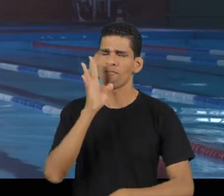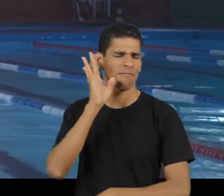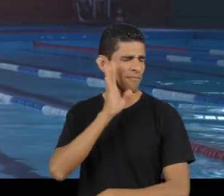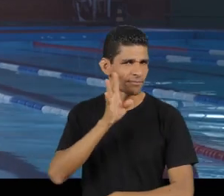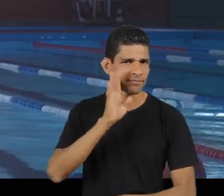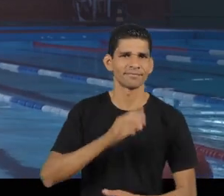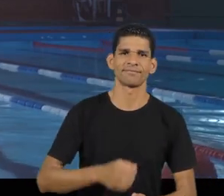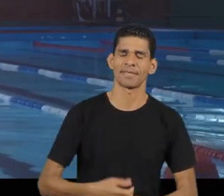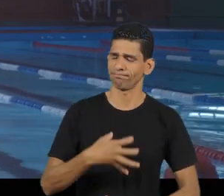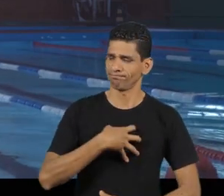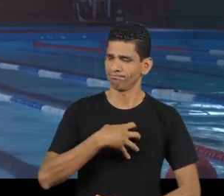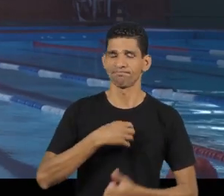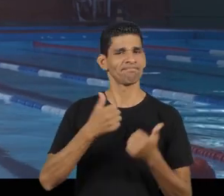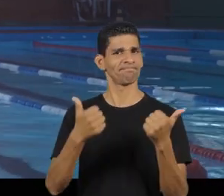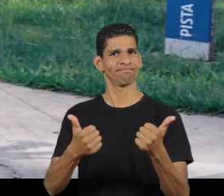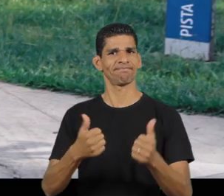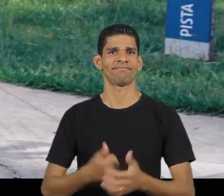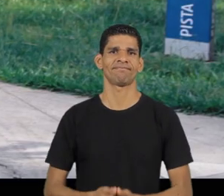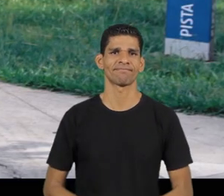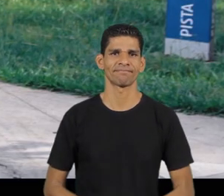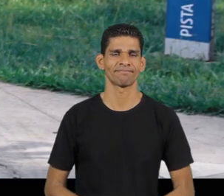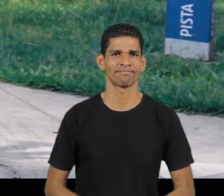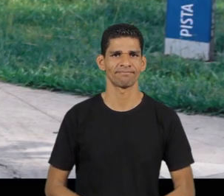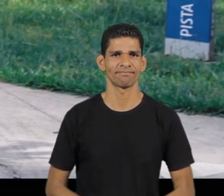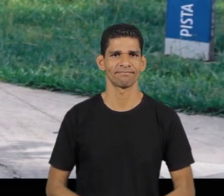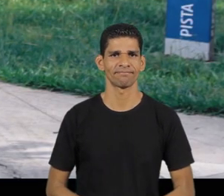gratificante para mim, um sonho realizado.